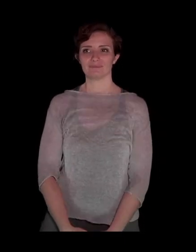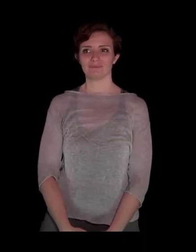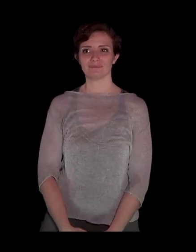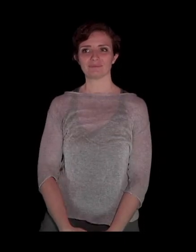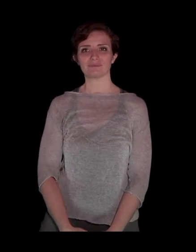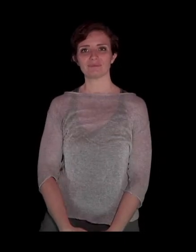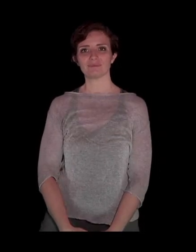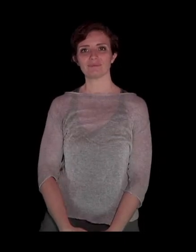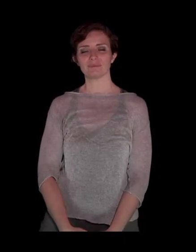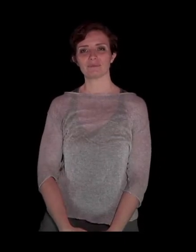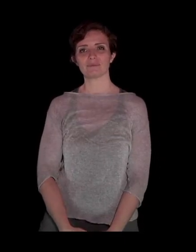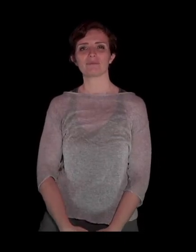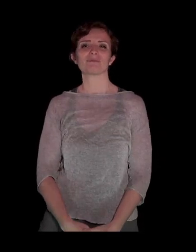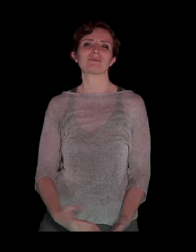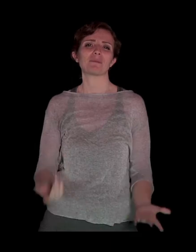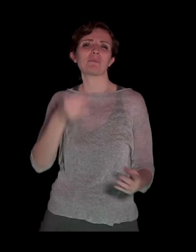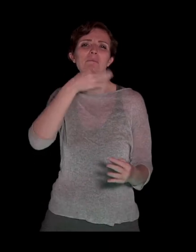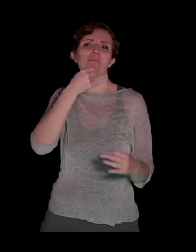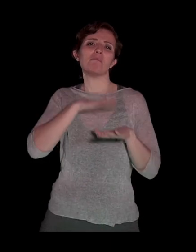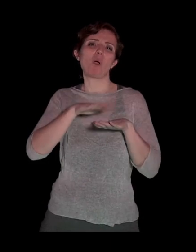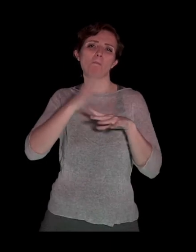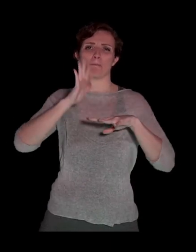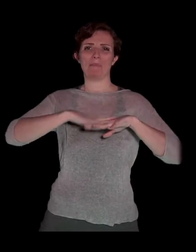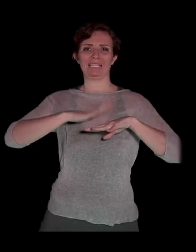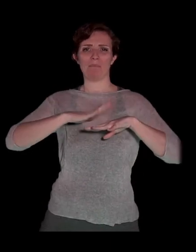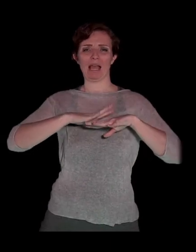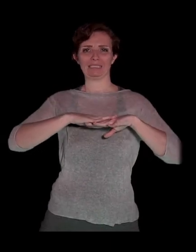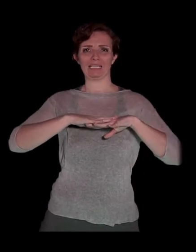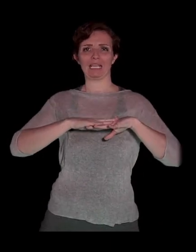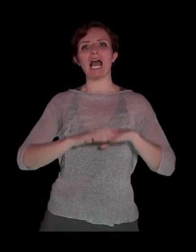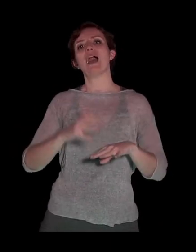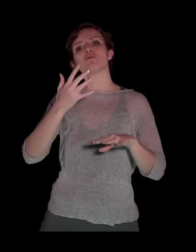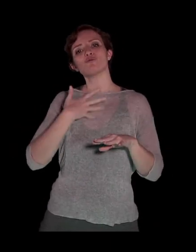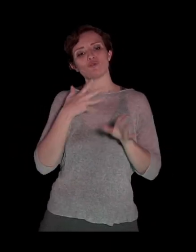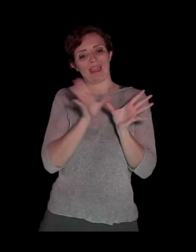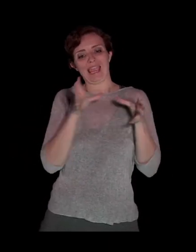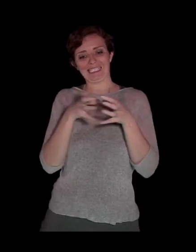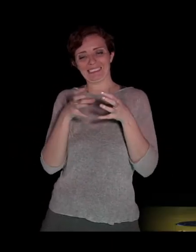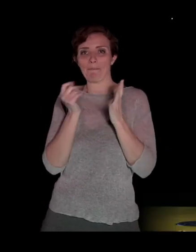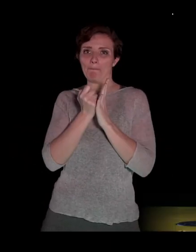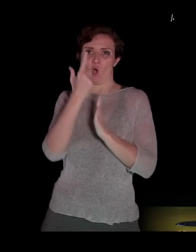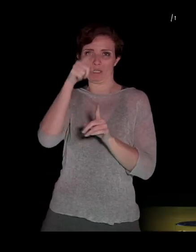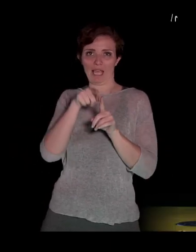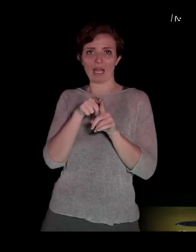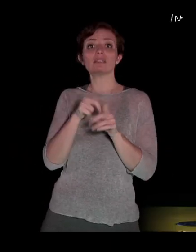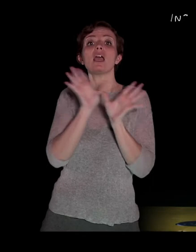Quello che si fa in matematica, è parlare di una tipologia di insiemi molto importante: che sono gli insiemi numerici.